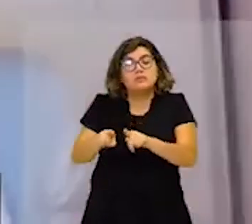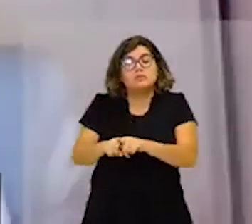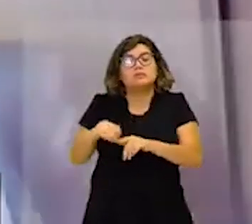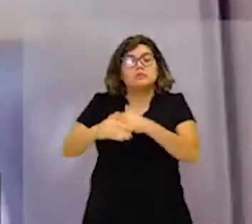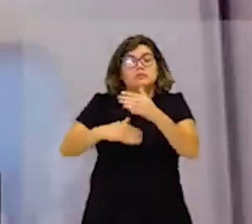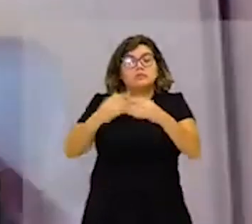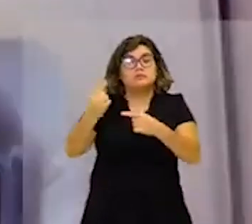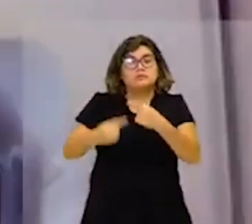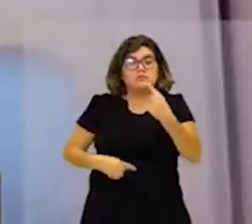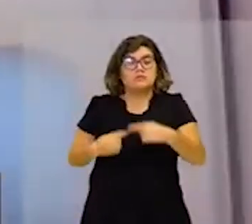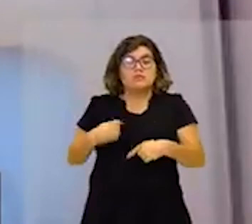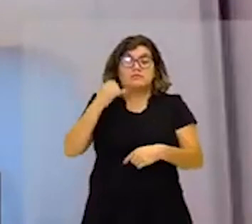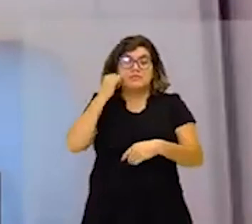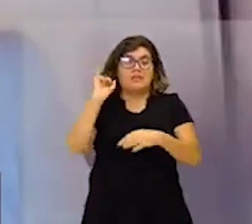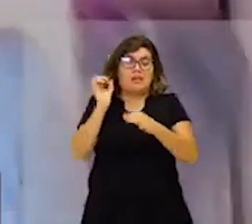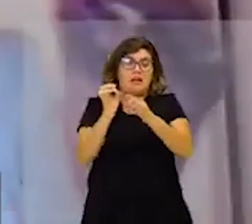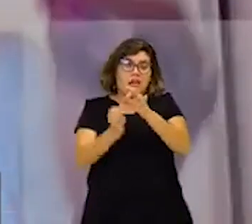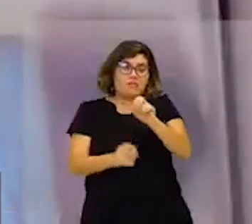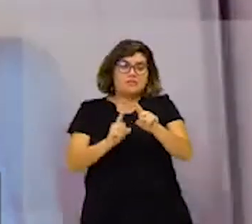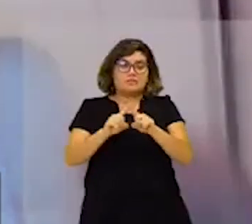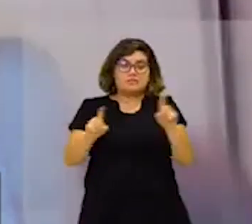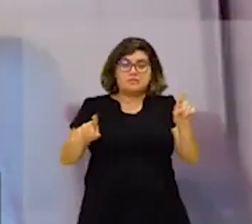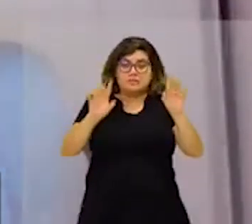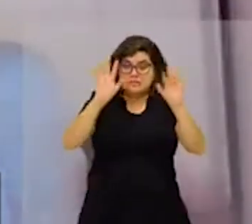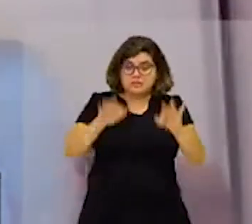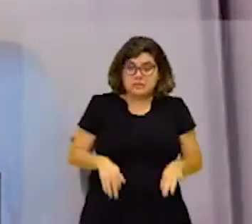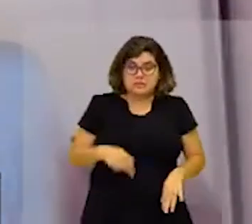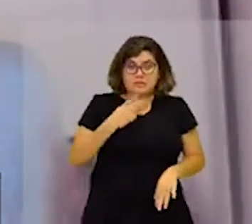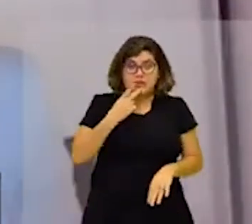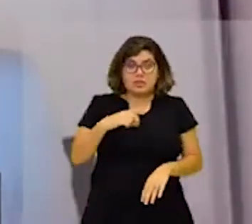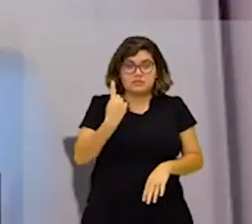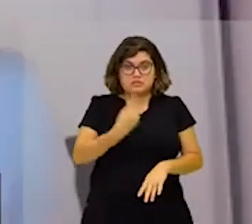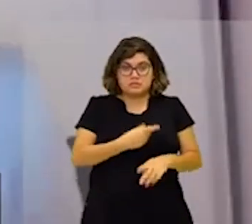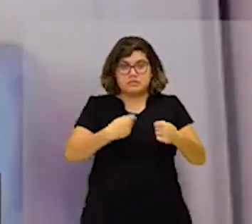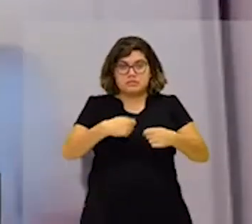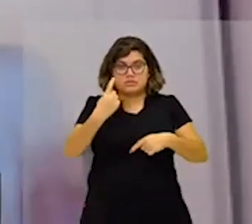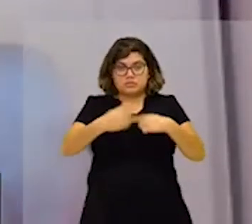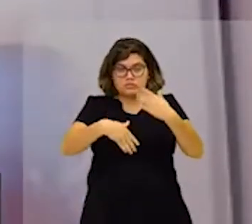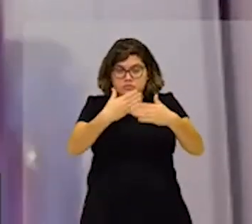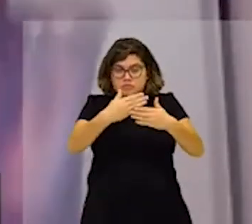estender tanto mas só para finalizar dizer que precisamos evoluir a inscrição para garantir a